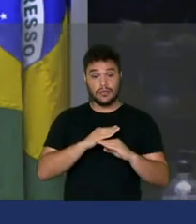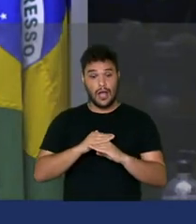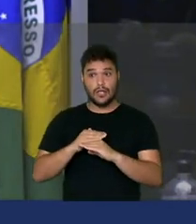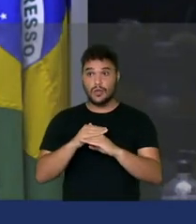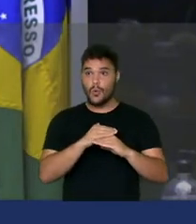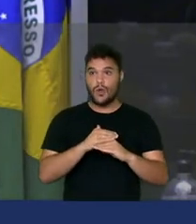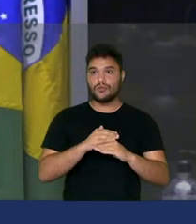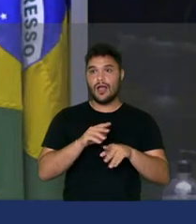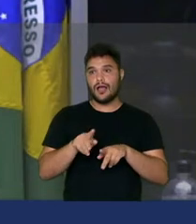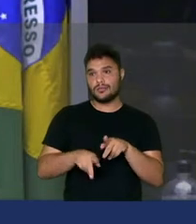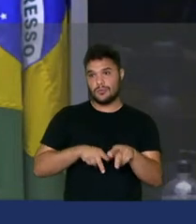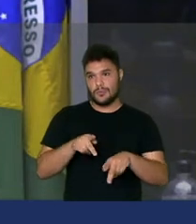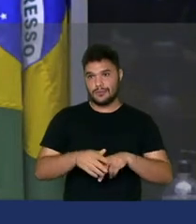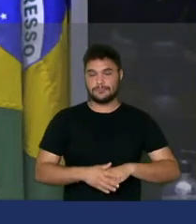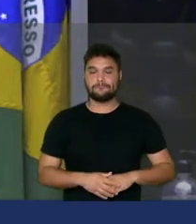AMBIENTAL E DA IGUALDADE ENTRE